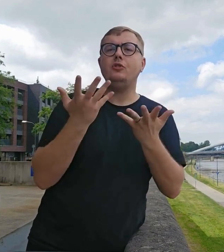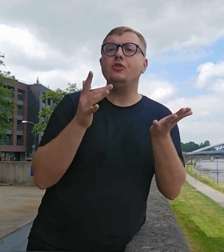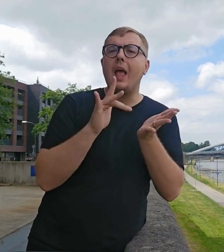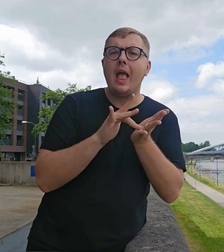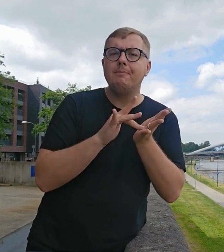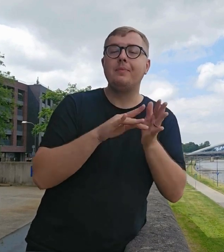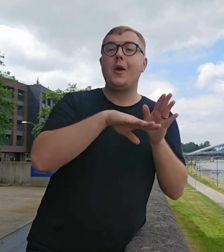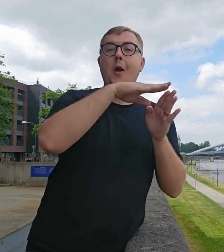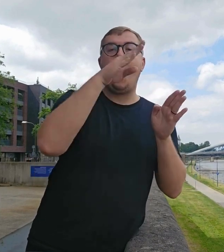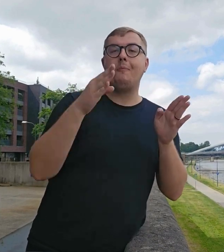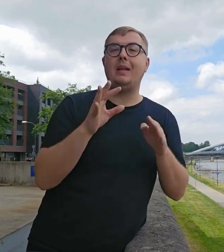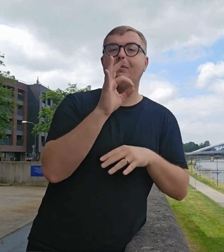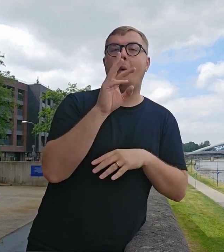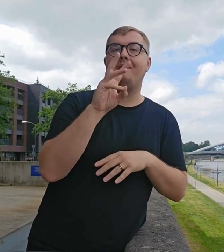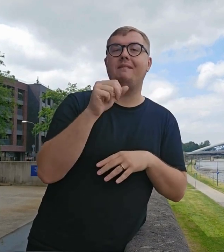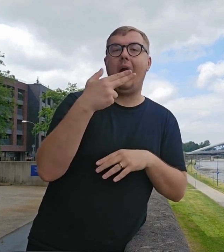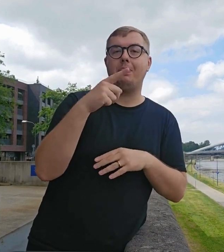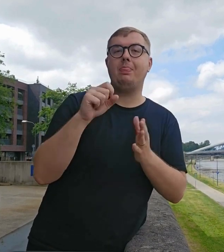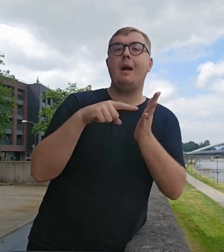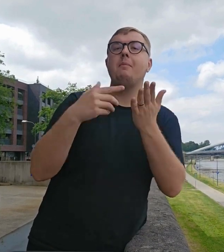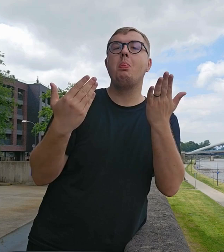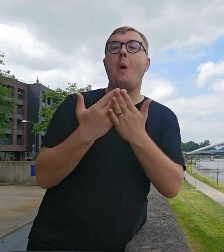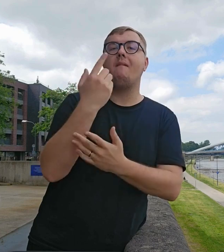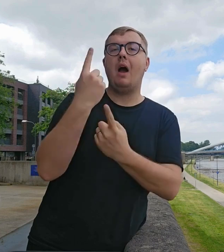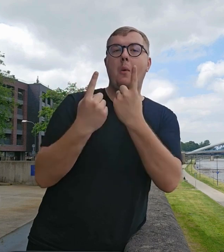Gdzie? Pod Kopcem Wandy w Nowej Hucie.